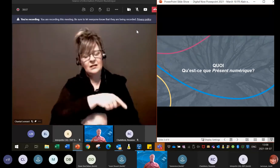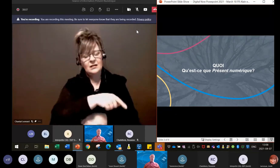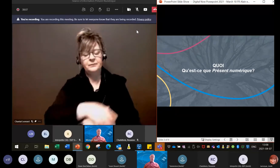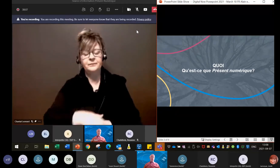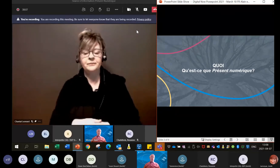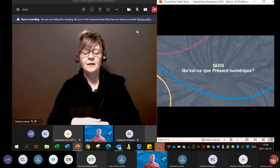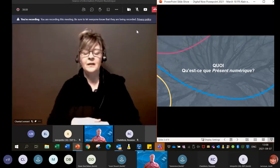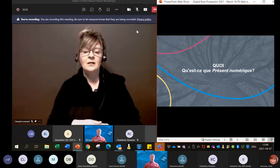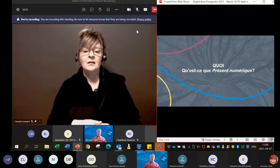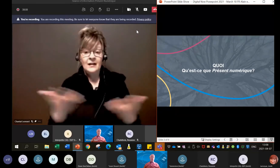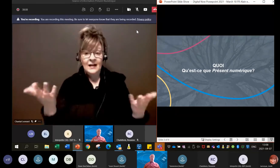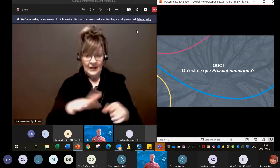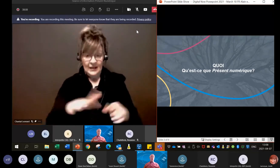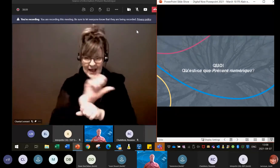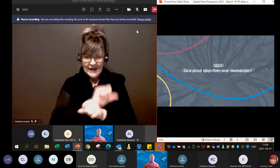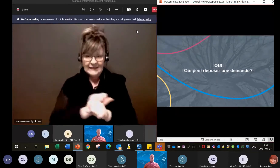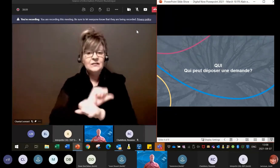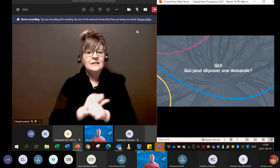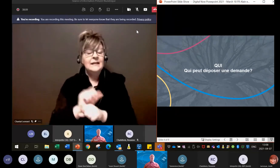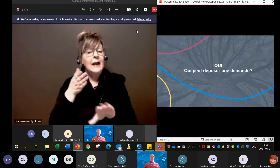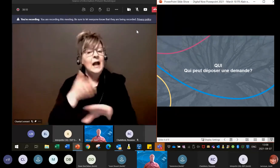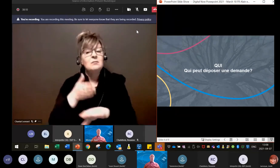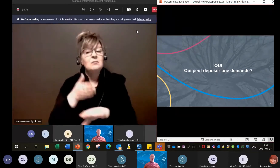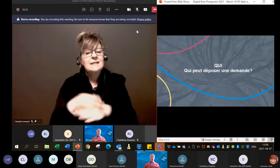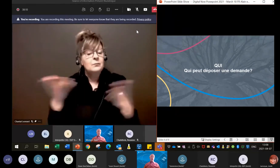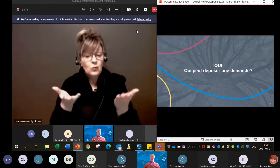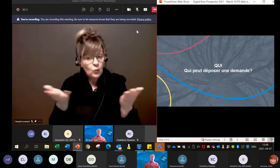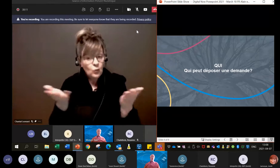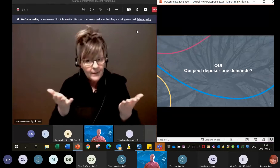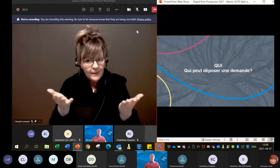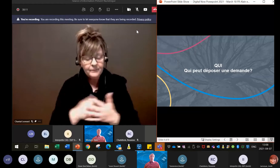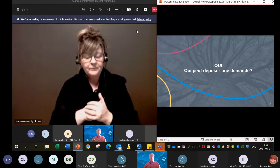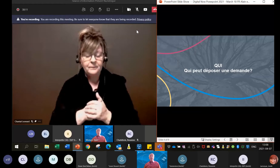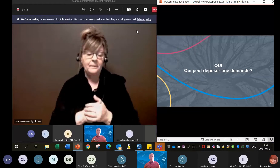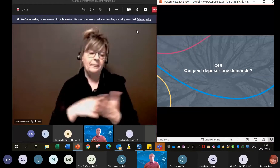admissibles?